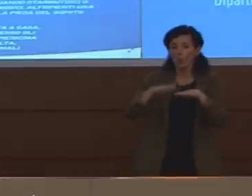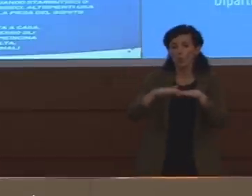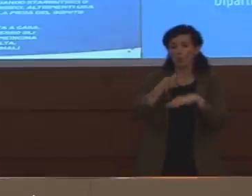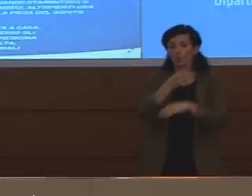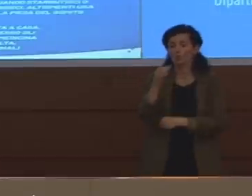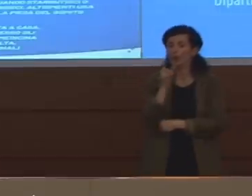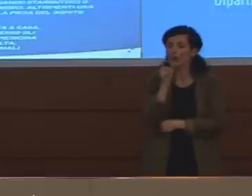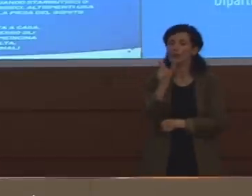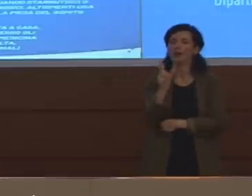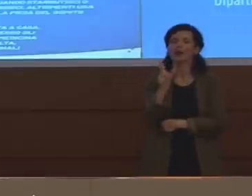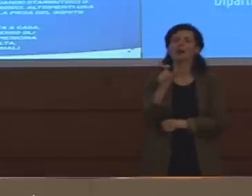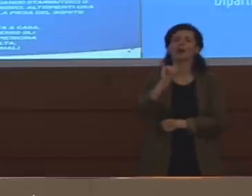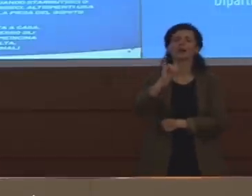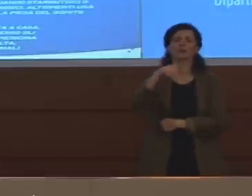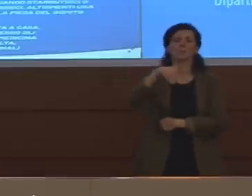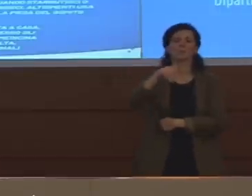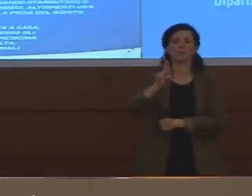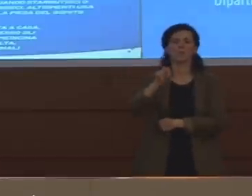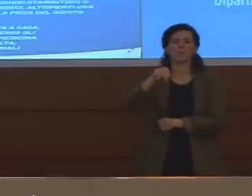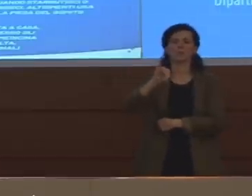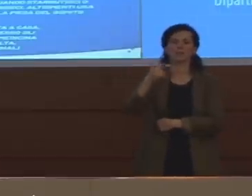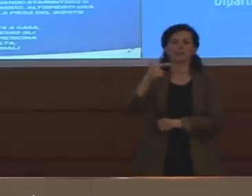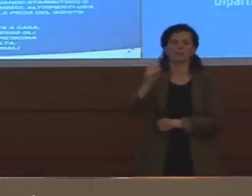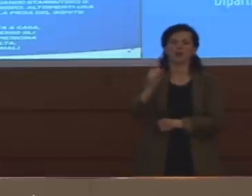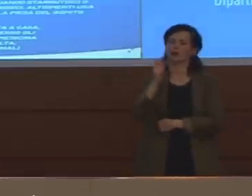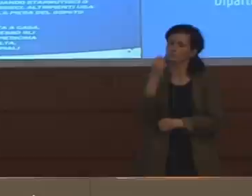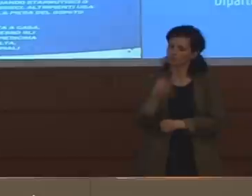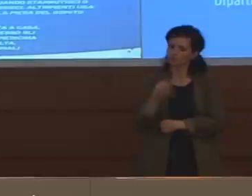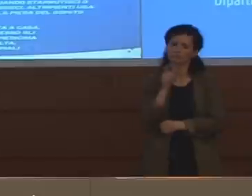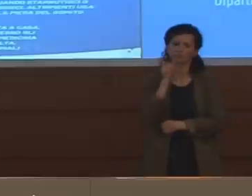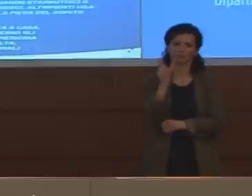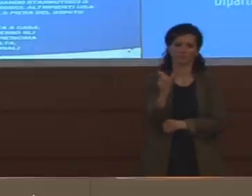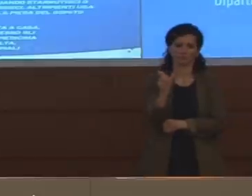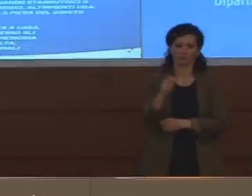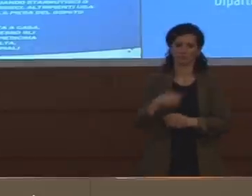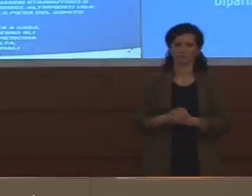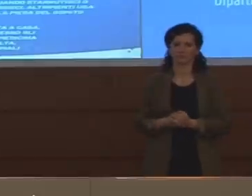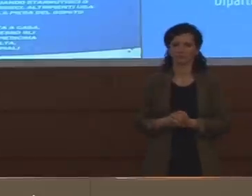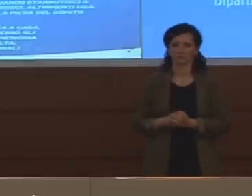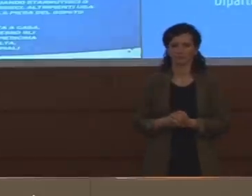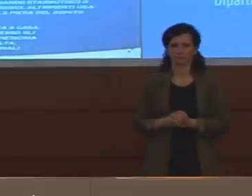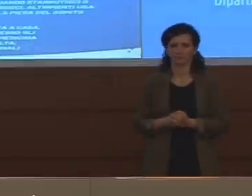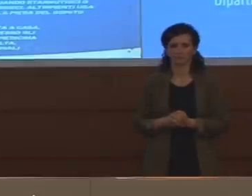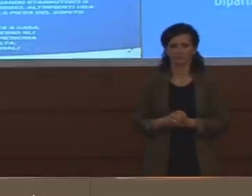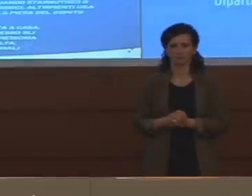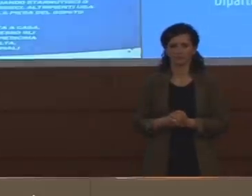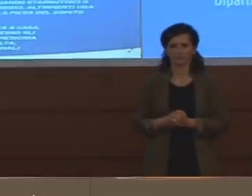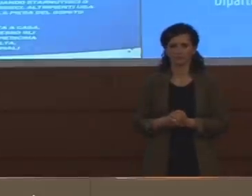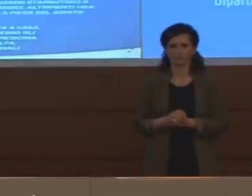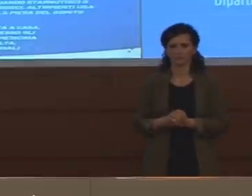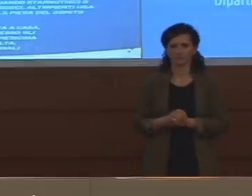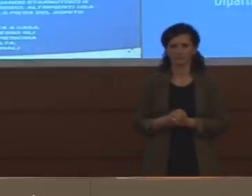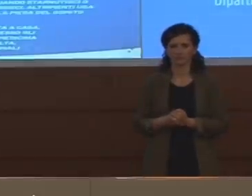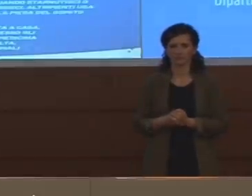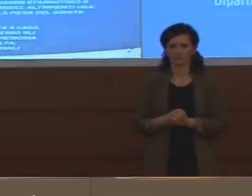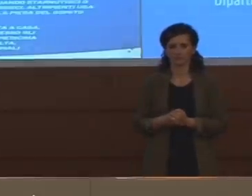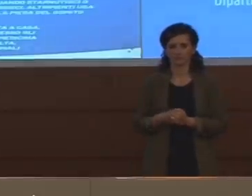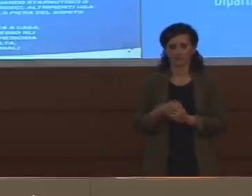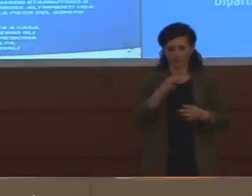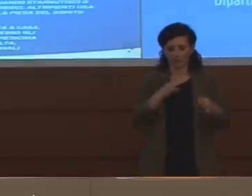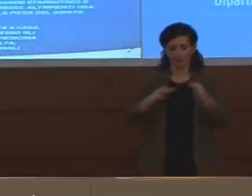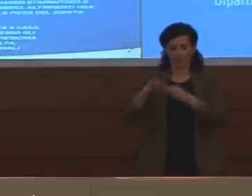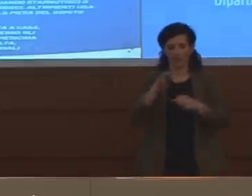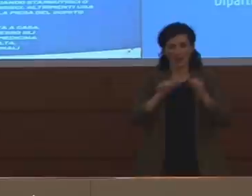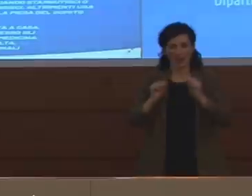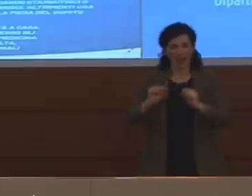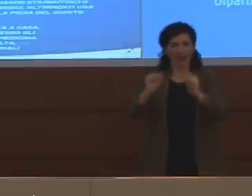di immunità. Noi sappiamo che la risposta anticorpale è un'indicazione di